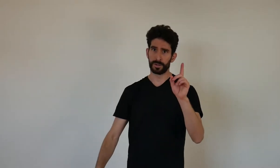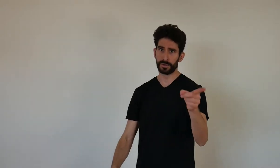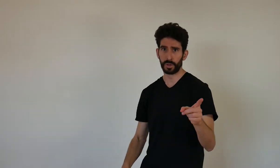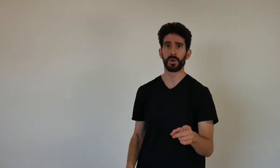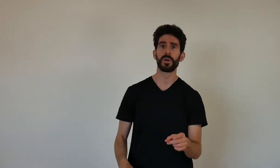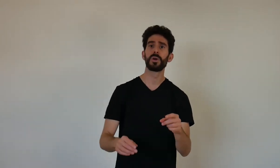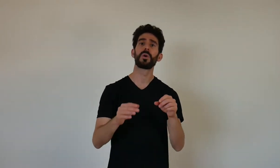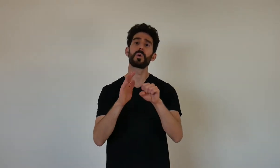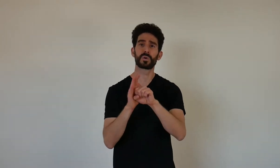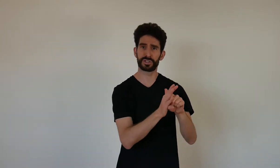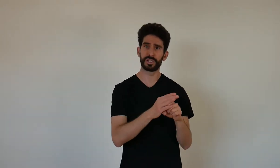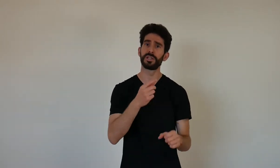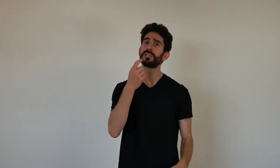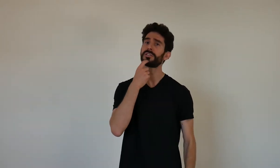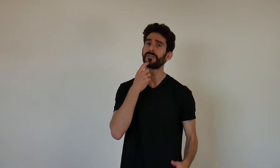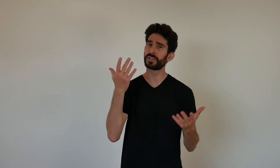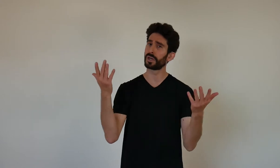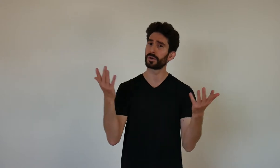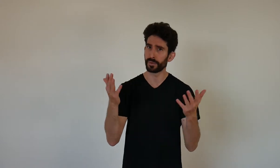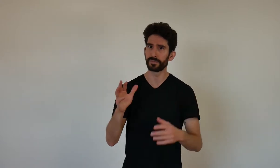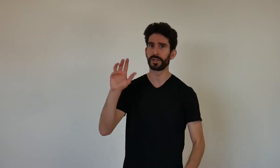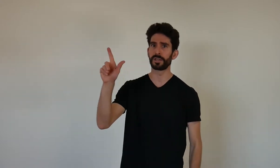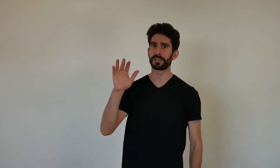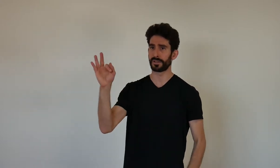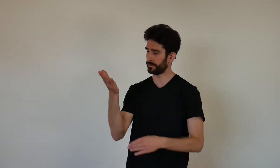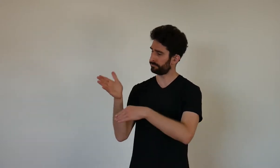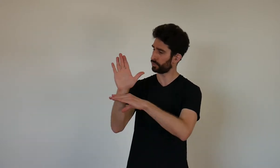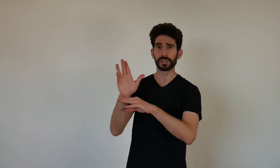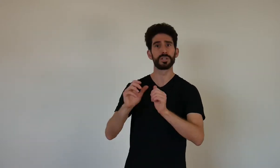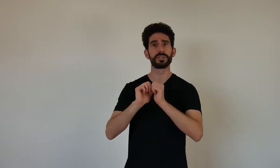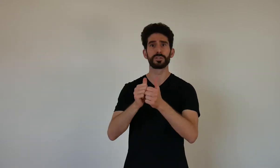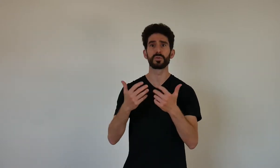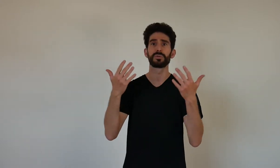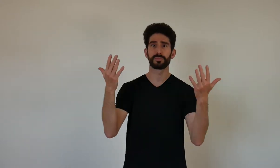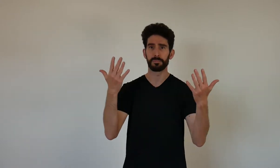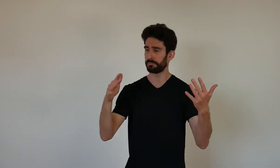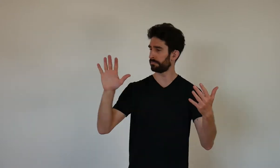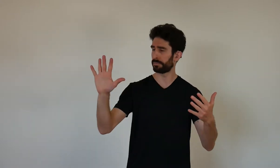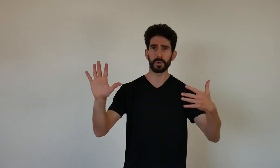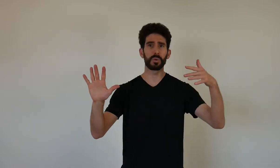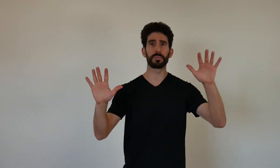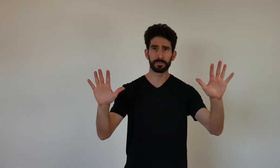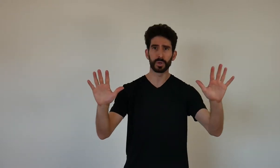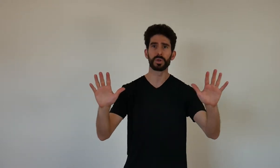Alors, être gaucher, ça veut dire quoi ? La LSF le montre : elle se base sur les main